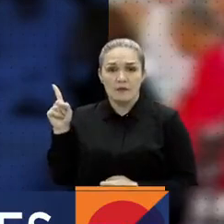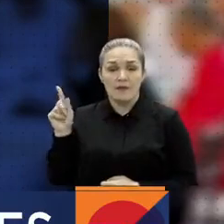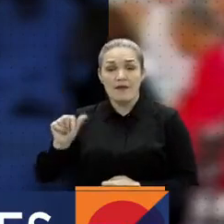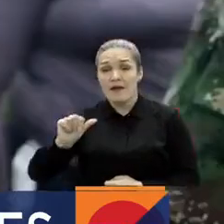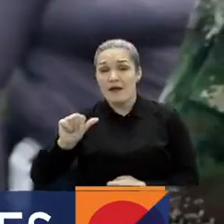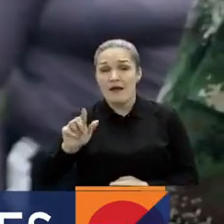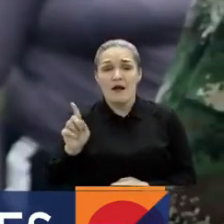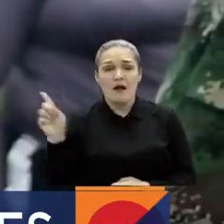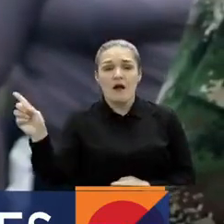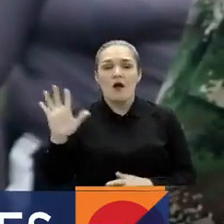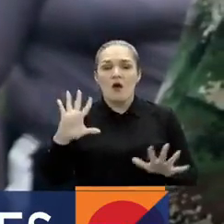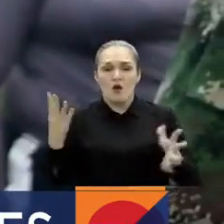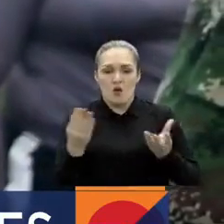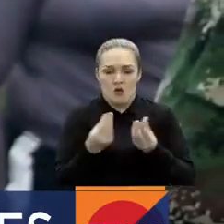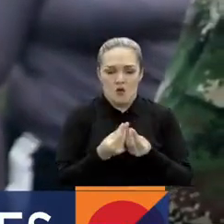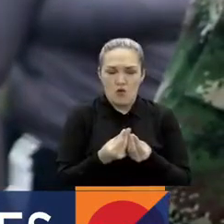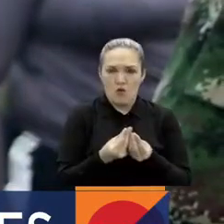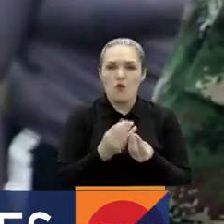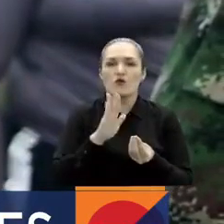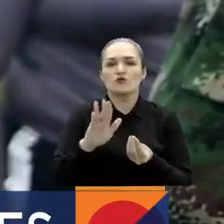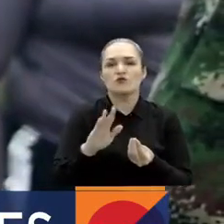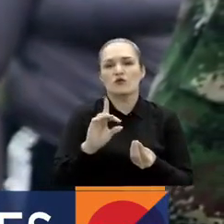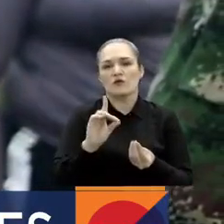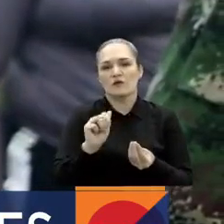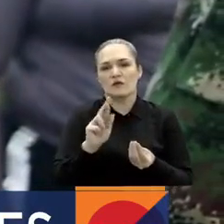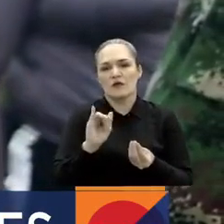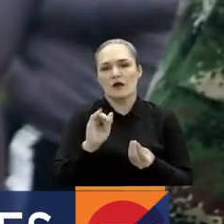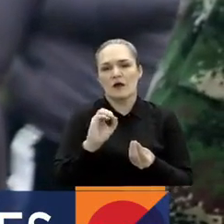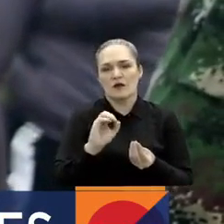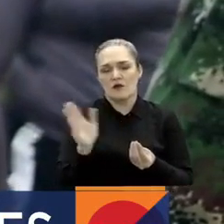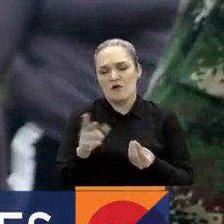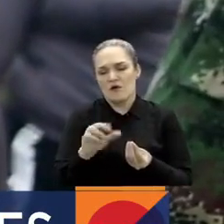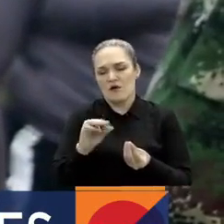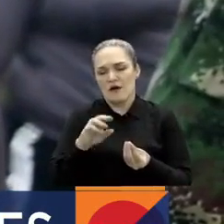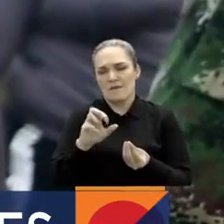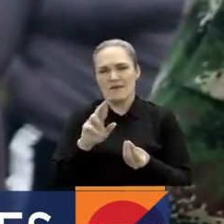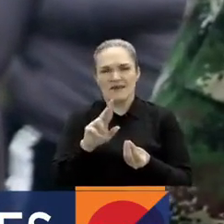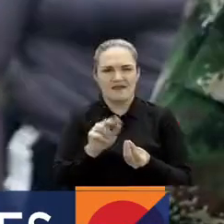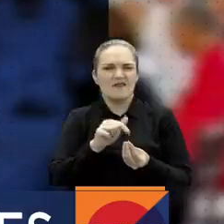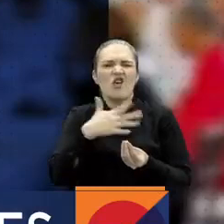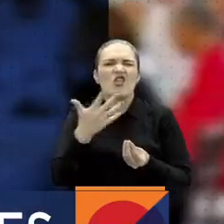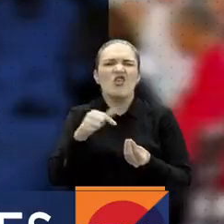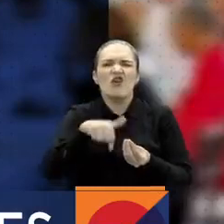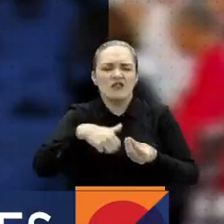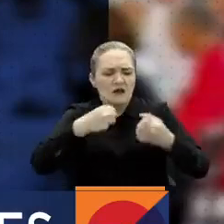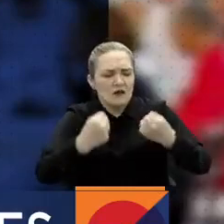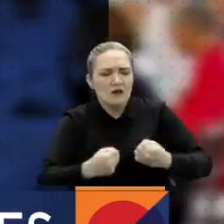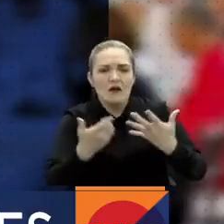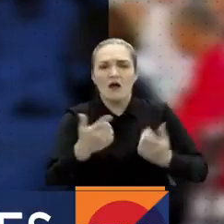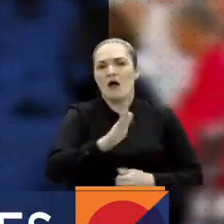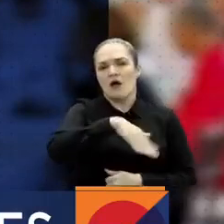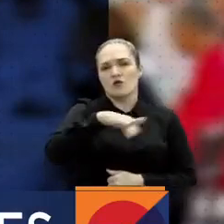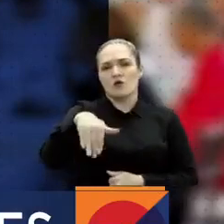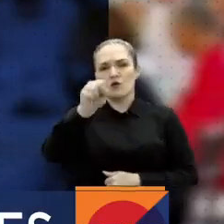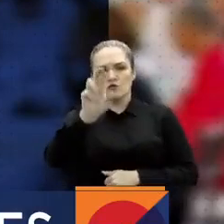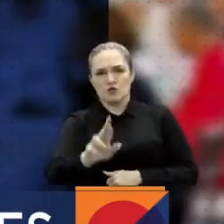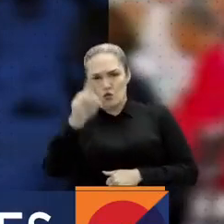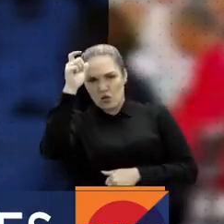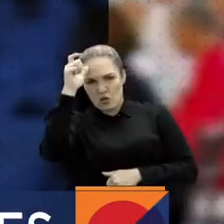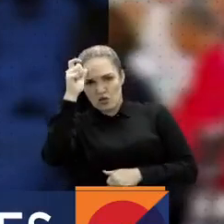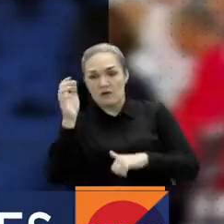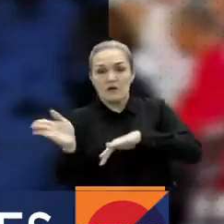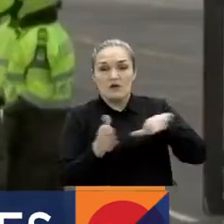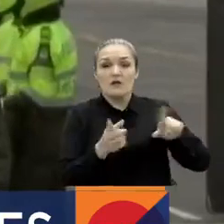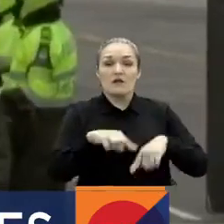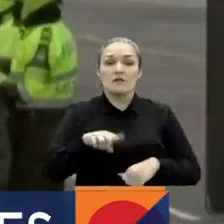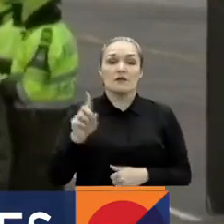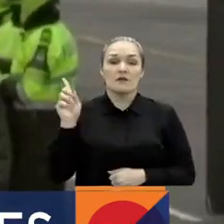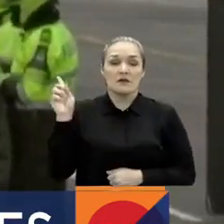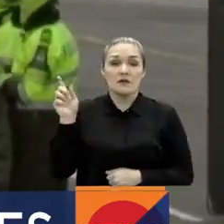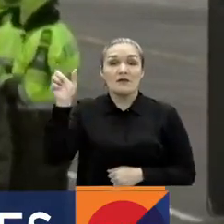HOMICIDIO Y TERRORISMO ANIMARíA